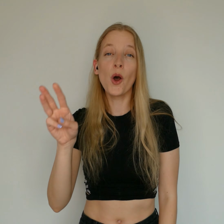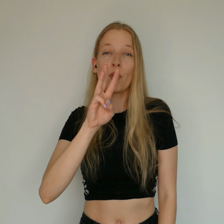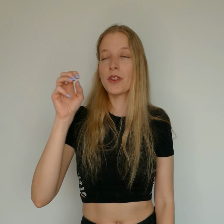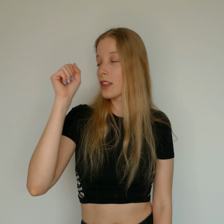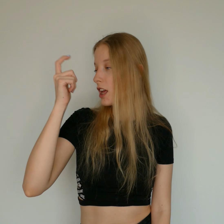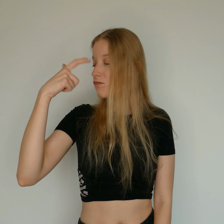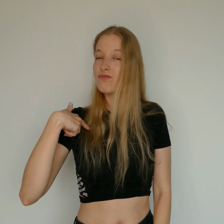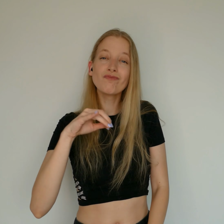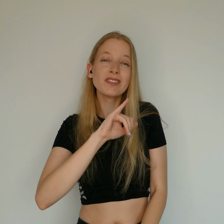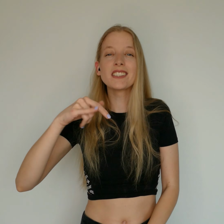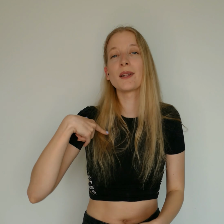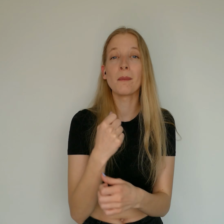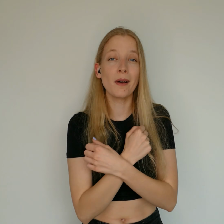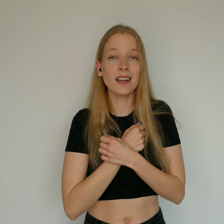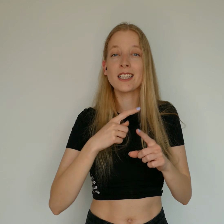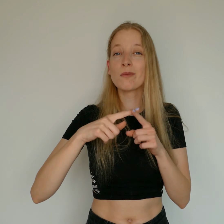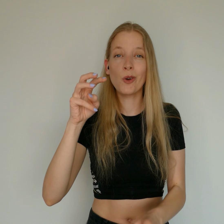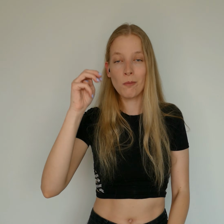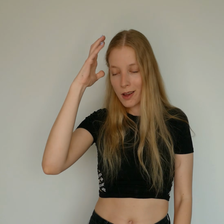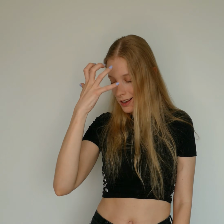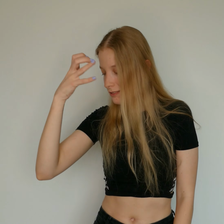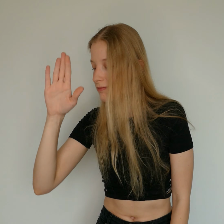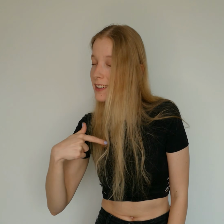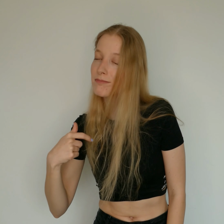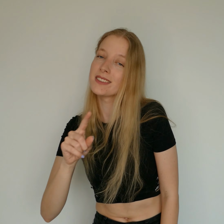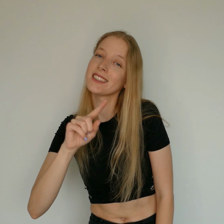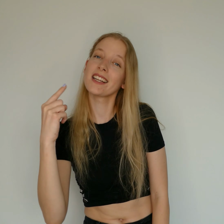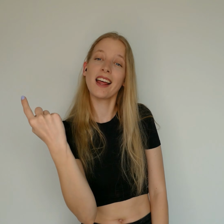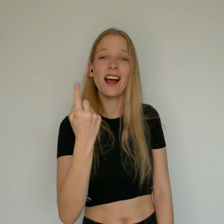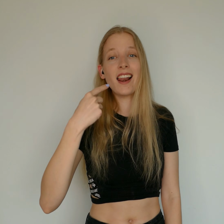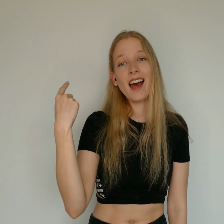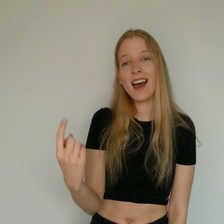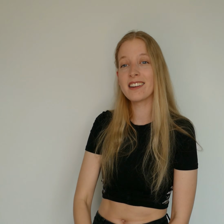Whitney wird mich immer lieben Und Michael lässt mich nich' allein